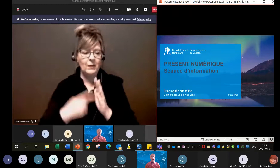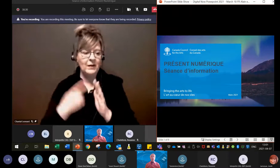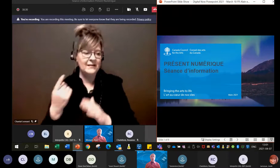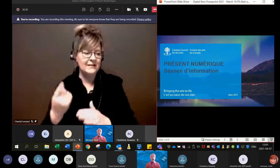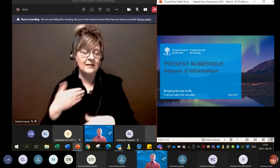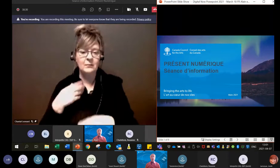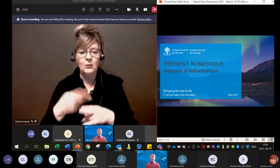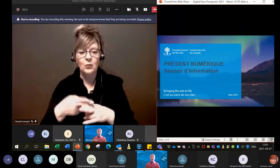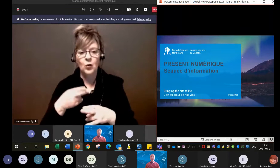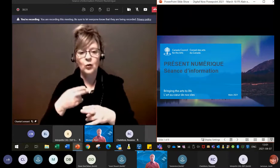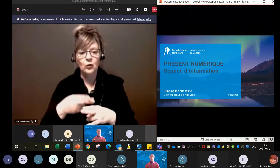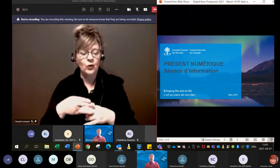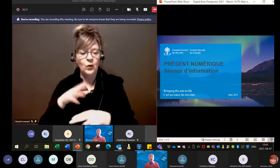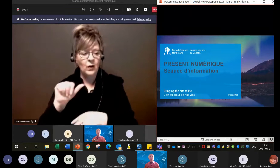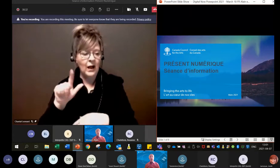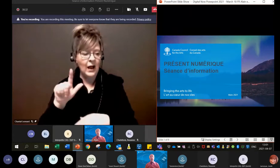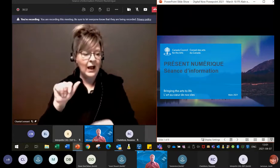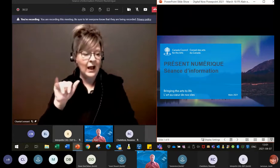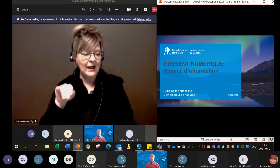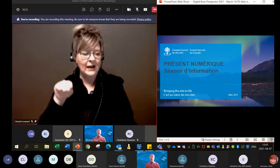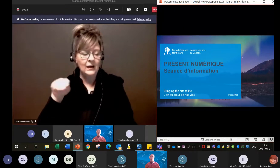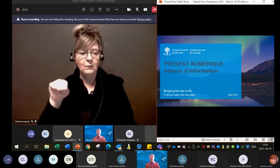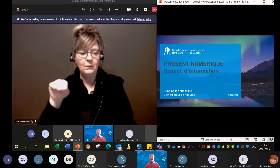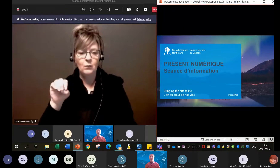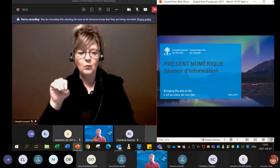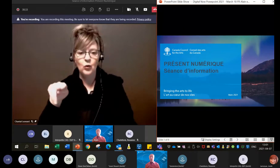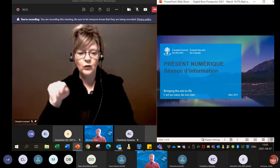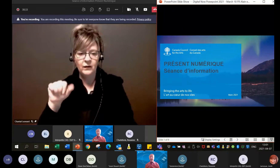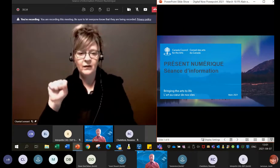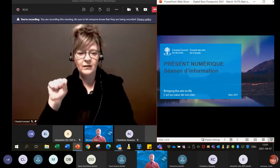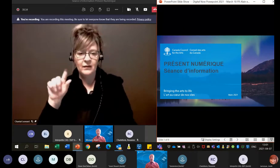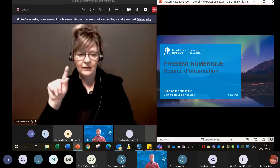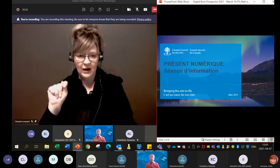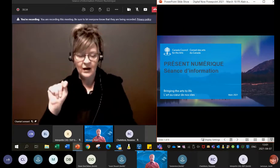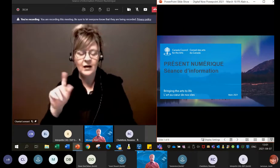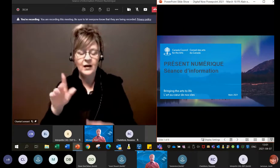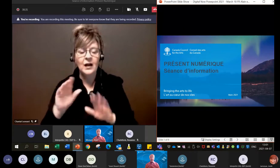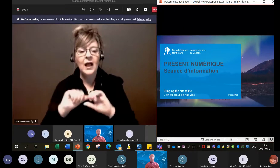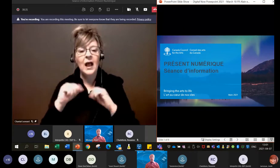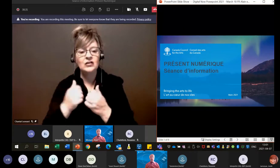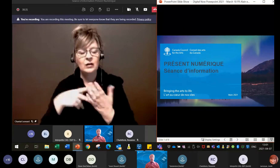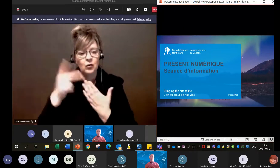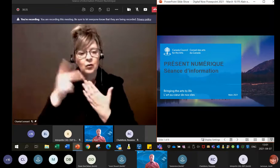Alain Monat. Bienvenue, je suis agent de